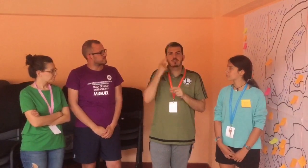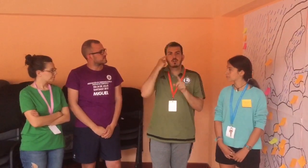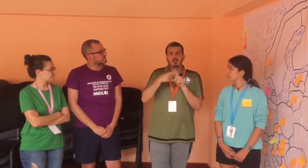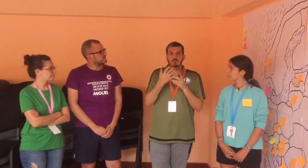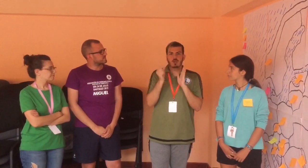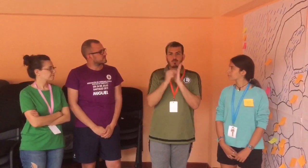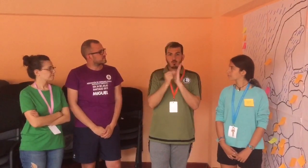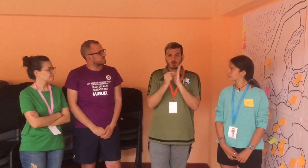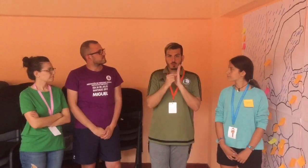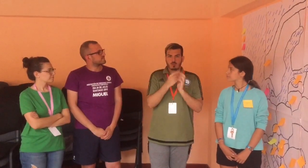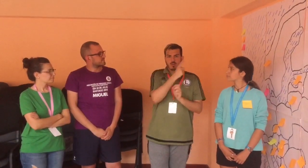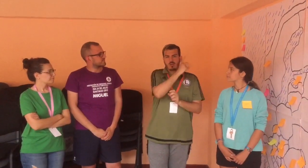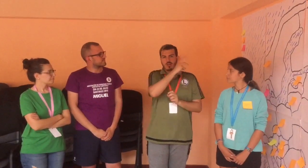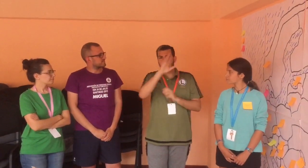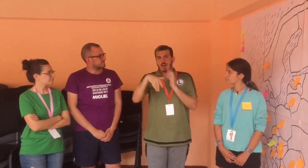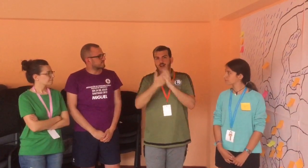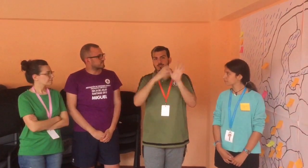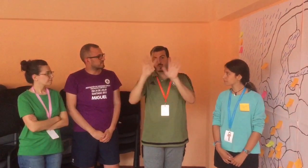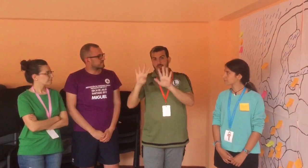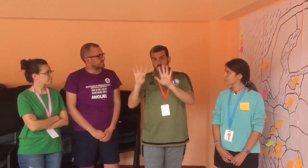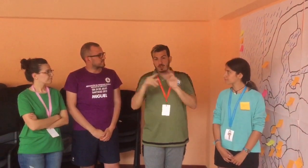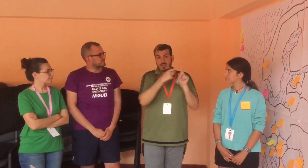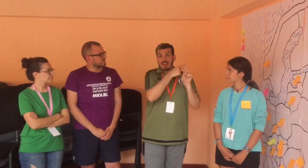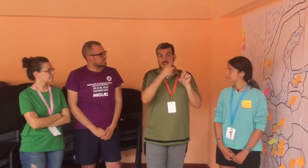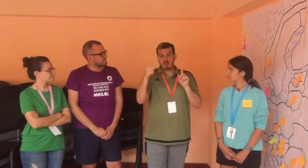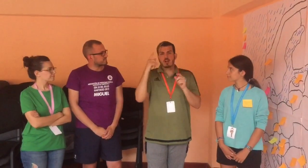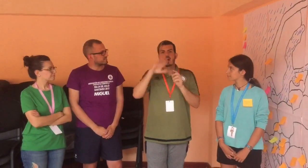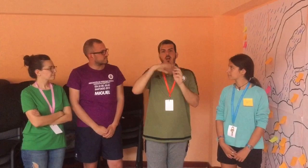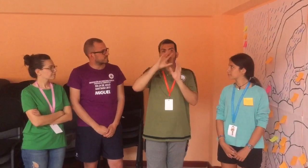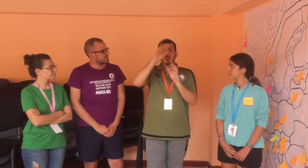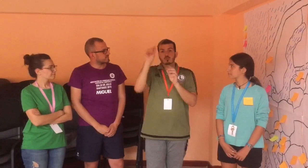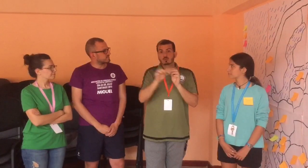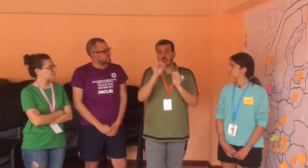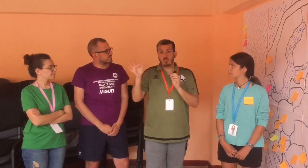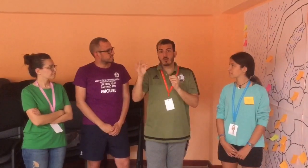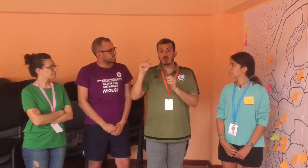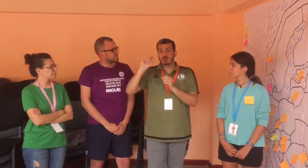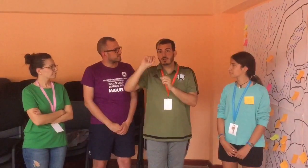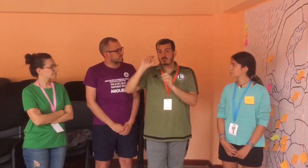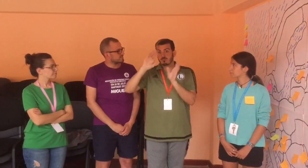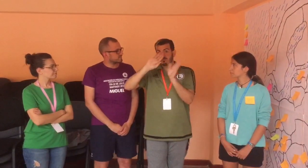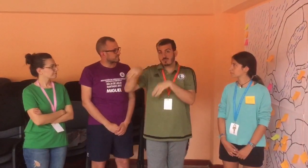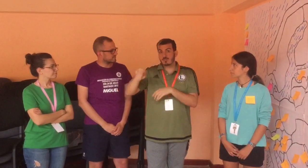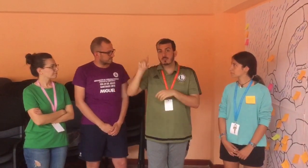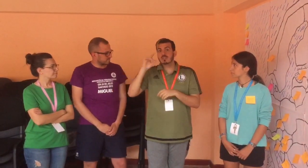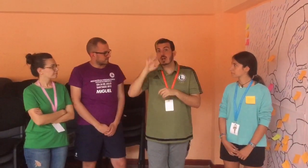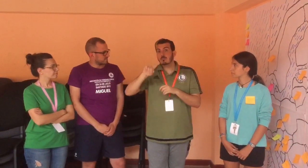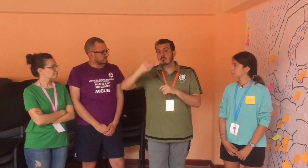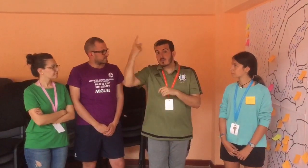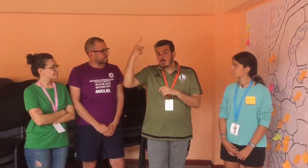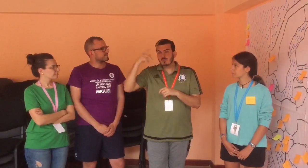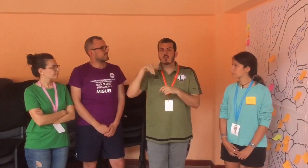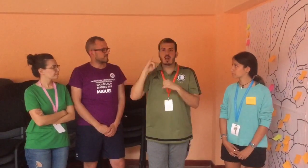Puntos que se reparten entre nueve grupos de distintos colores; ganará el que más puntos acumule.